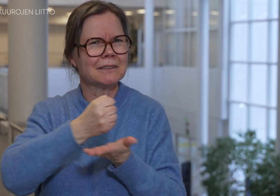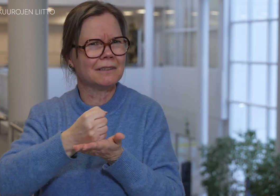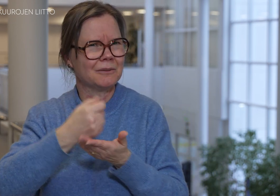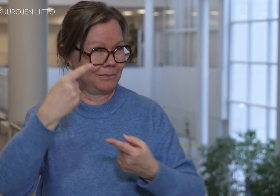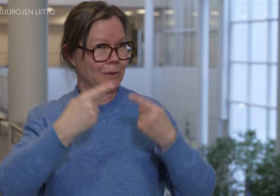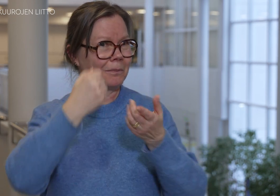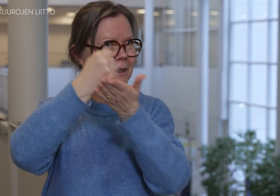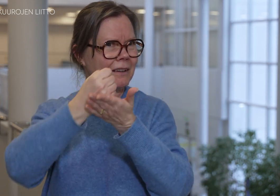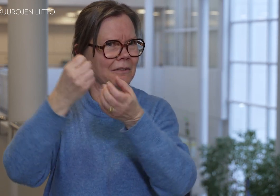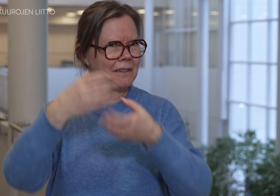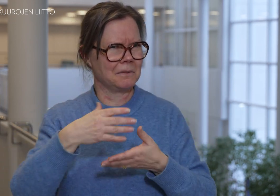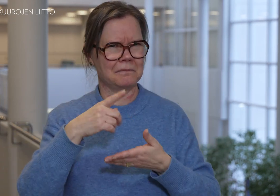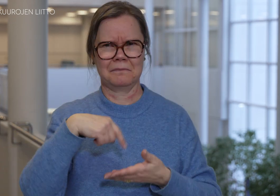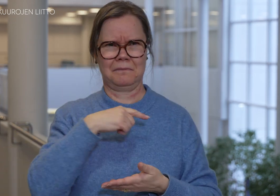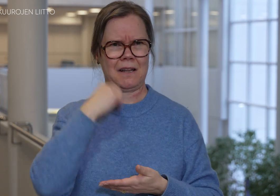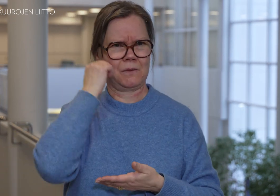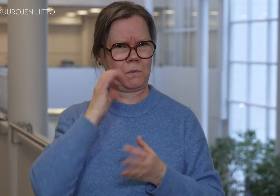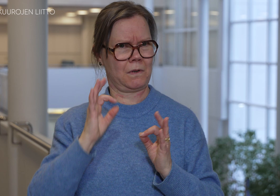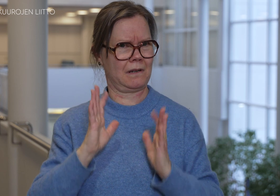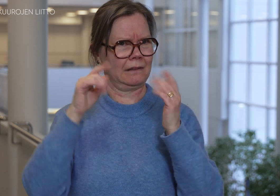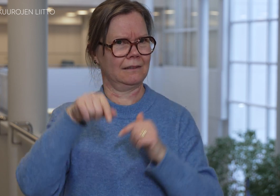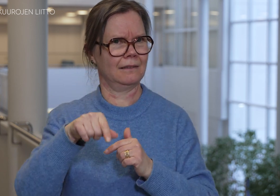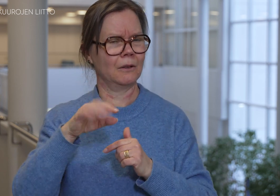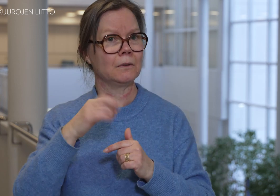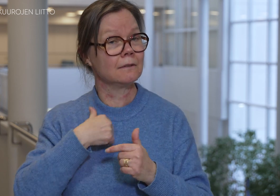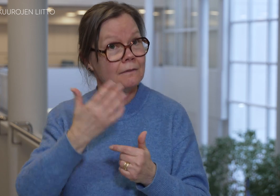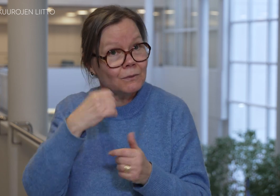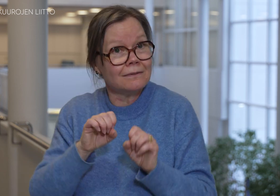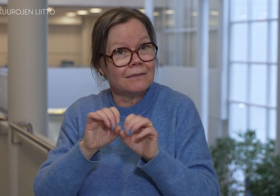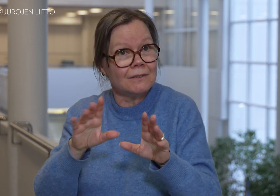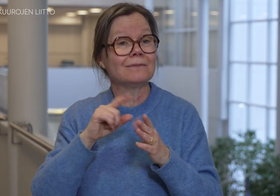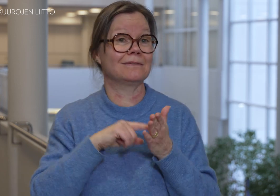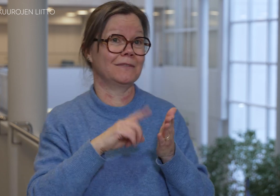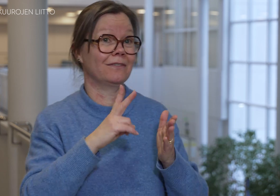Pohdimme myös miten poliittiset päätökset vaikuttavat elämäämme. Keskustelimme myös miten voimme vaikuttaa asioihin.